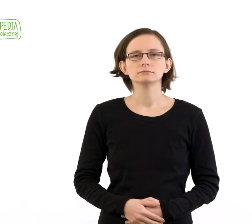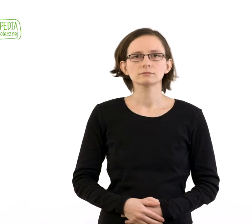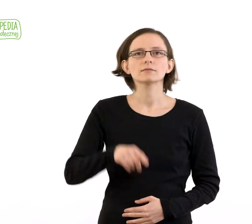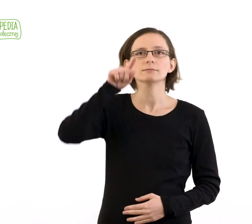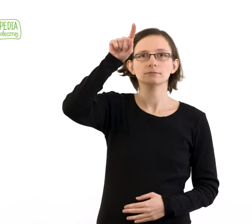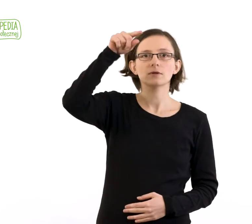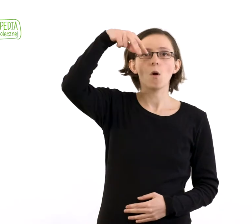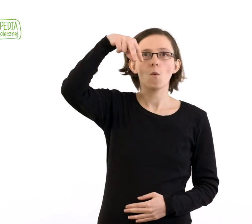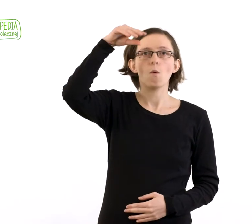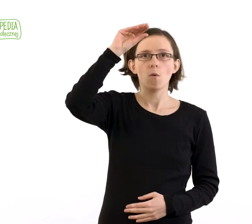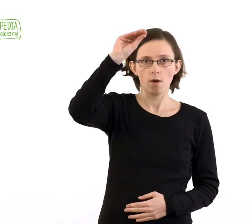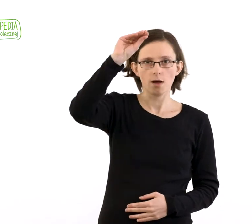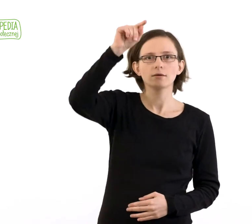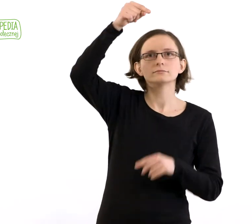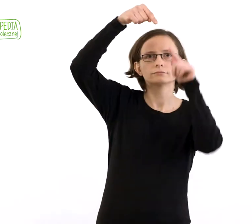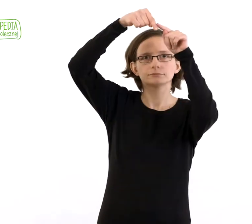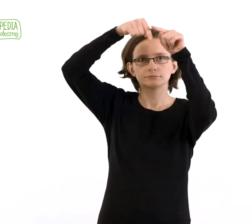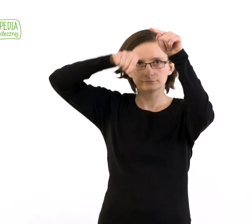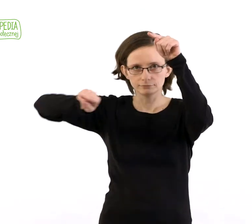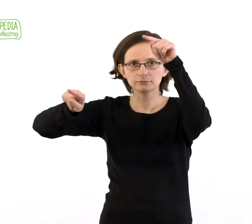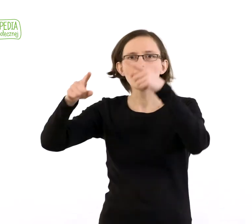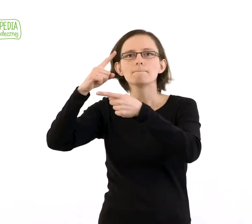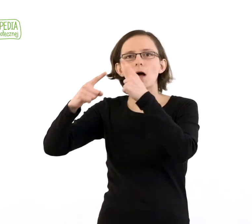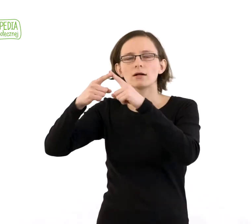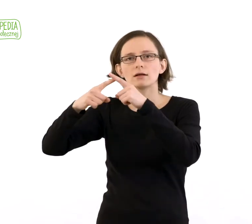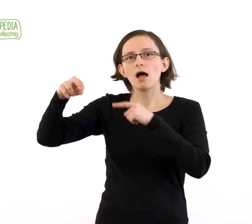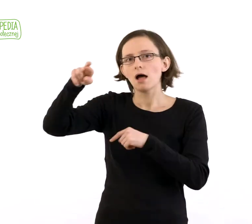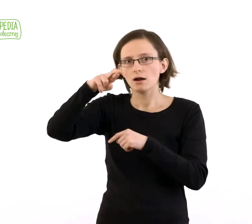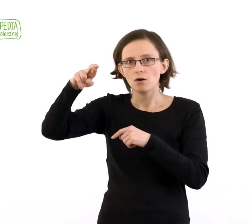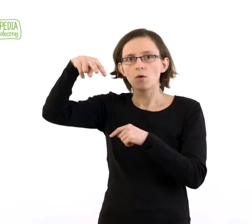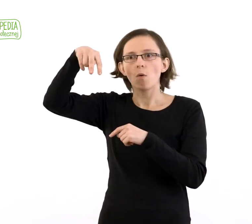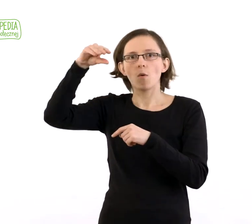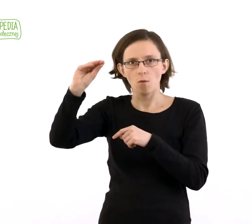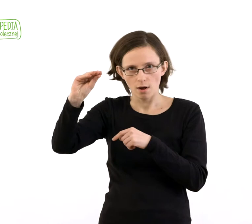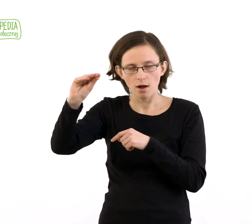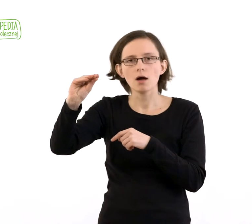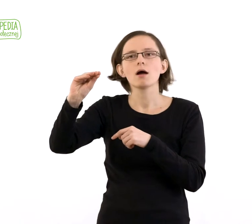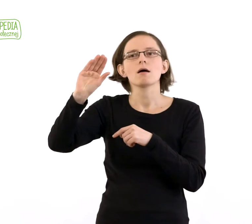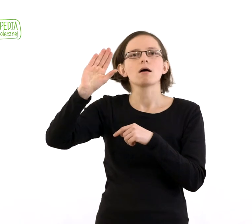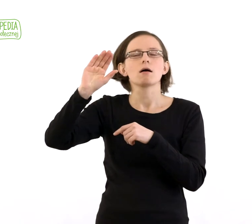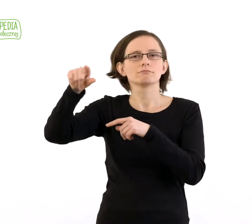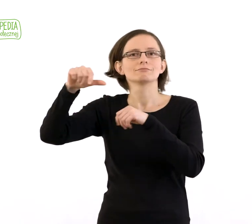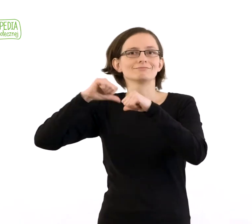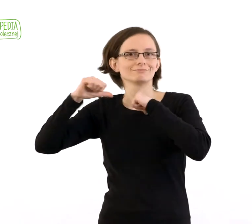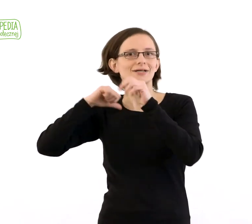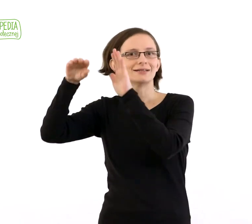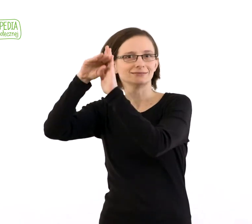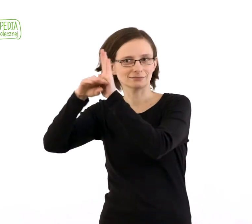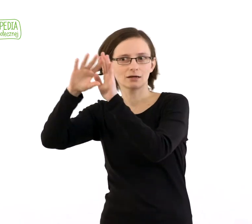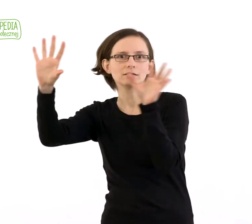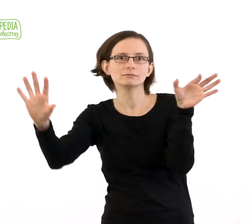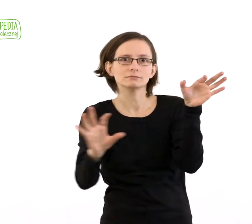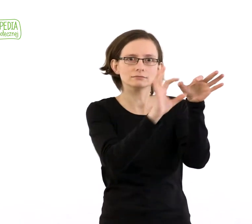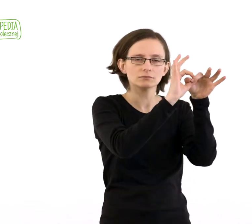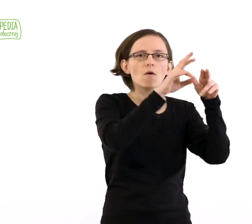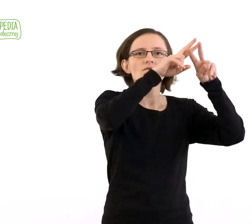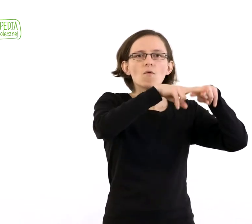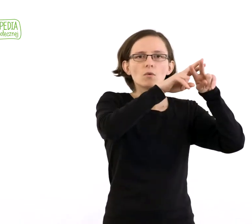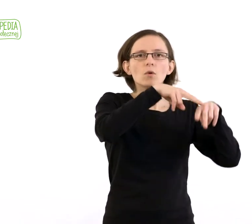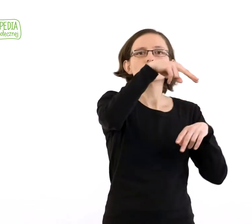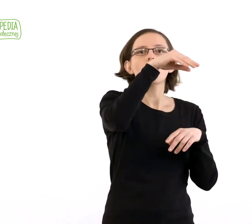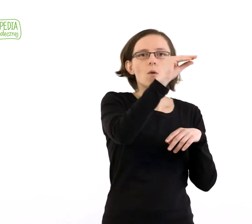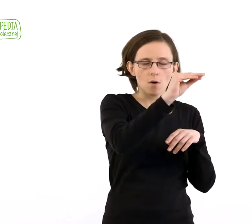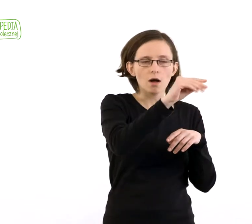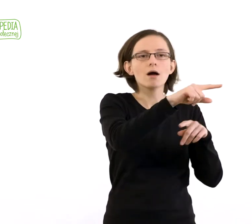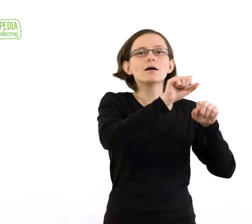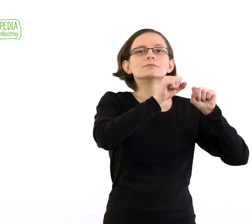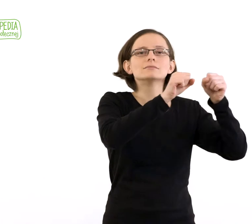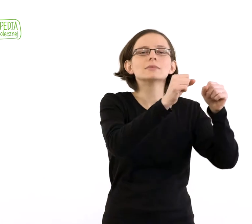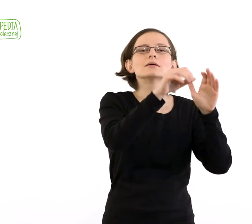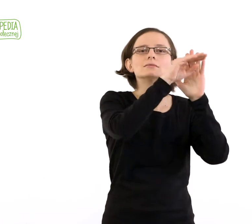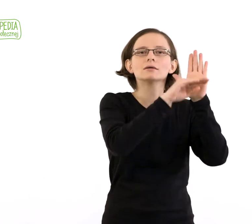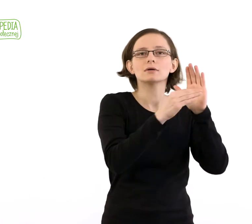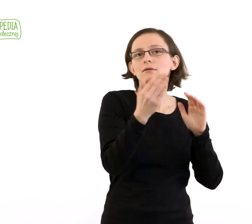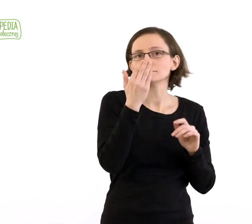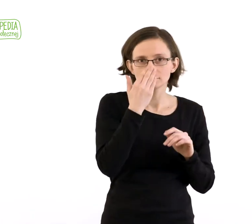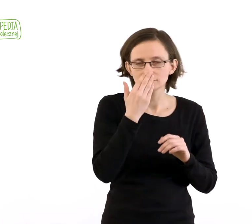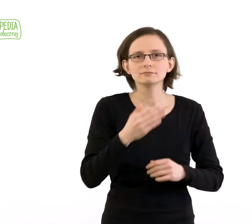Zasady działania funduszy wynikają z zasad rządzących polityką regionalną UE: